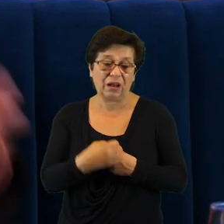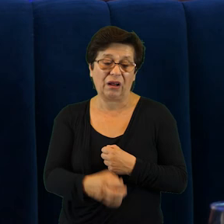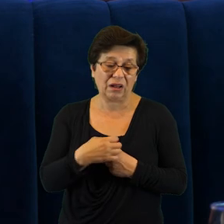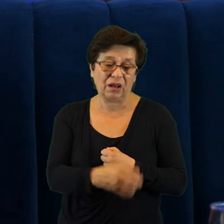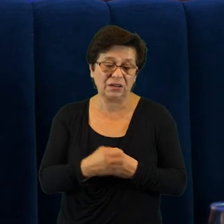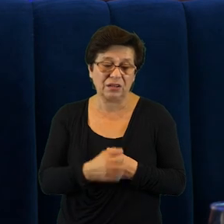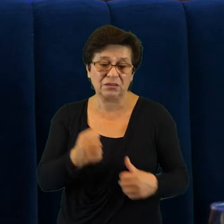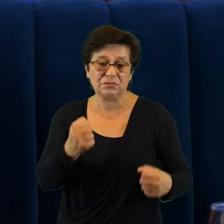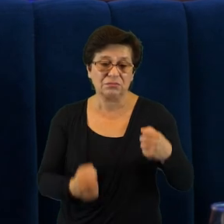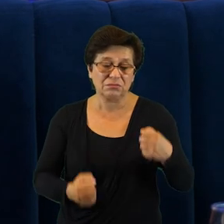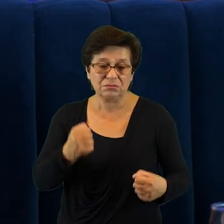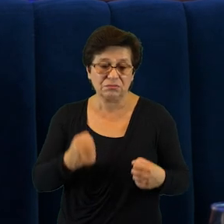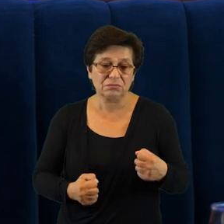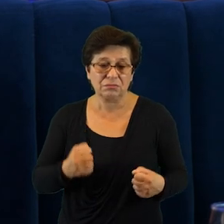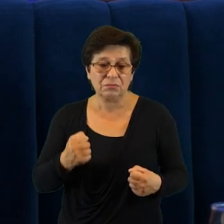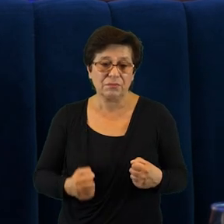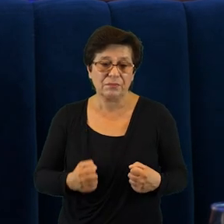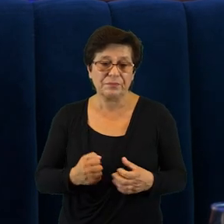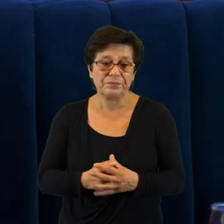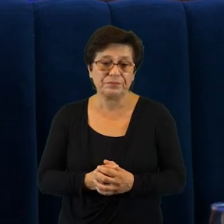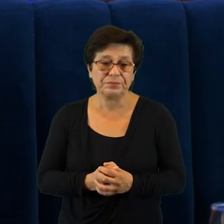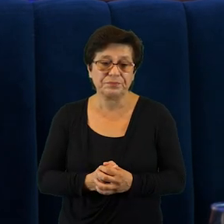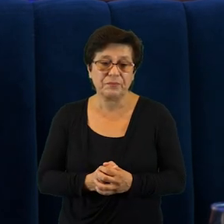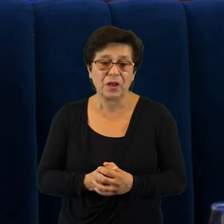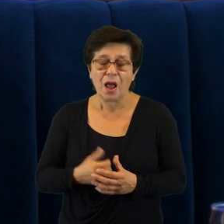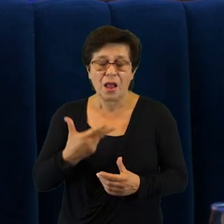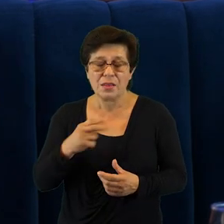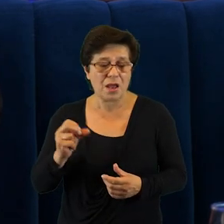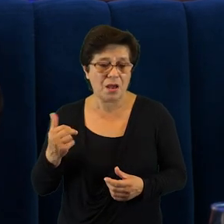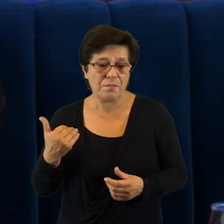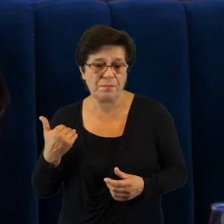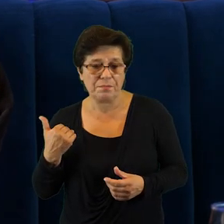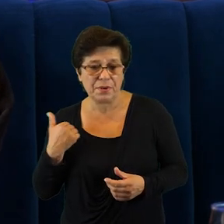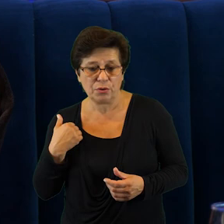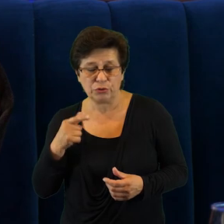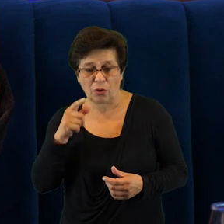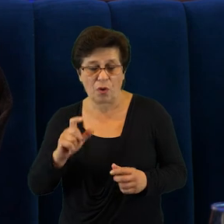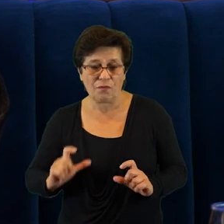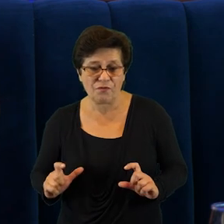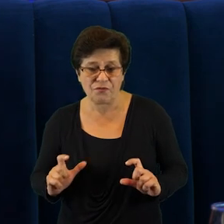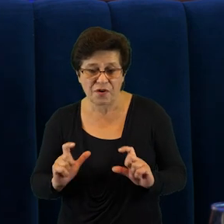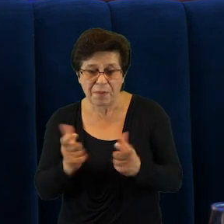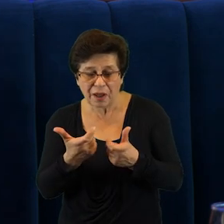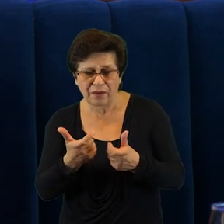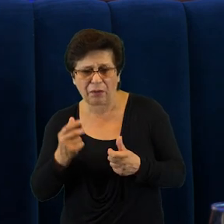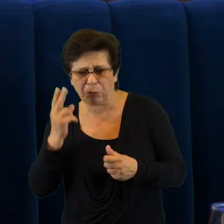Nie zginęli w wypadku sprokurowanym przez SB. Duży Fiat, który w nich uderzył, to zdaje się, był Duży Fiat,